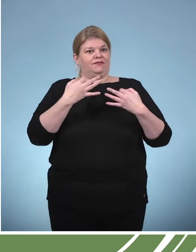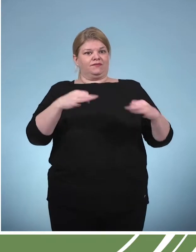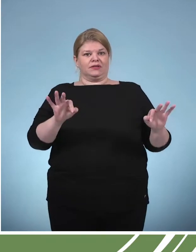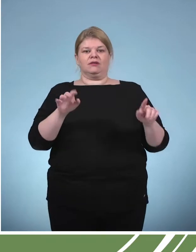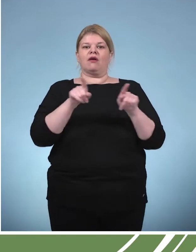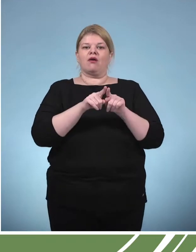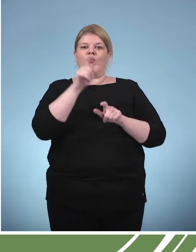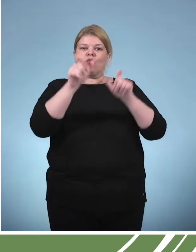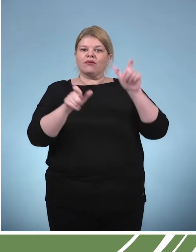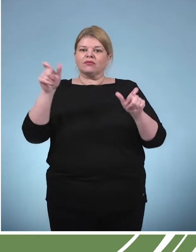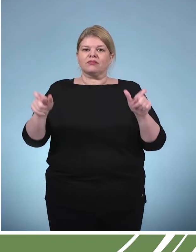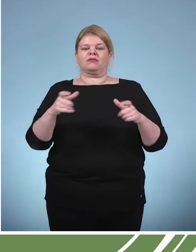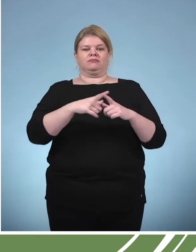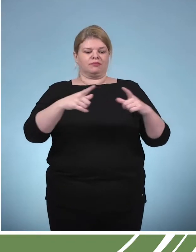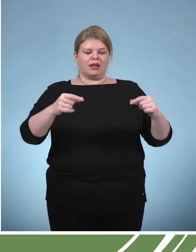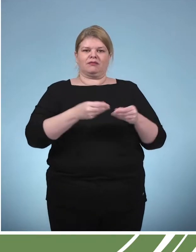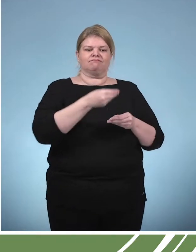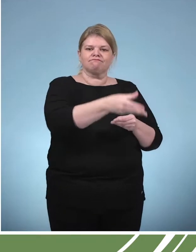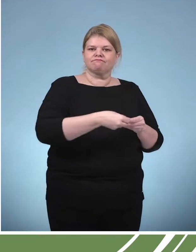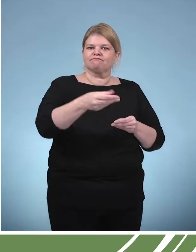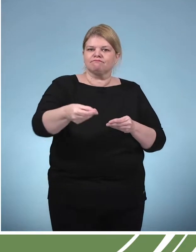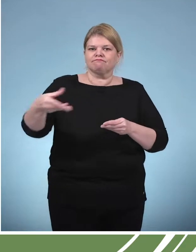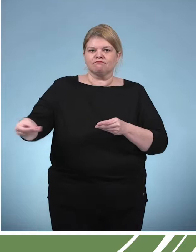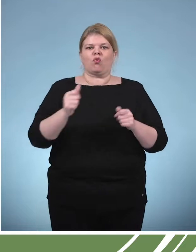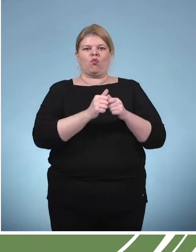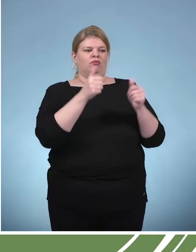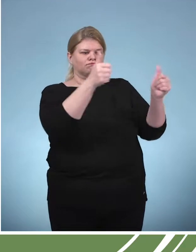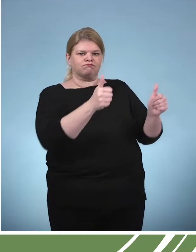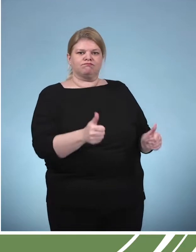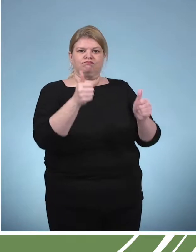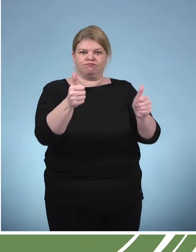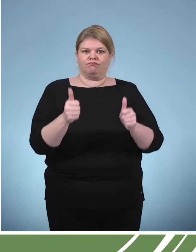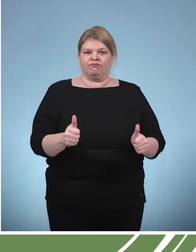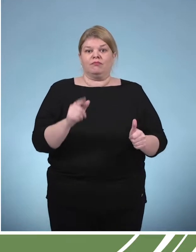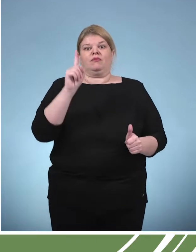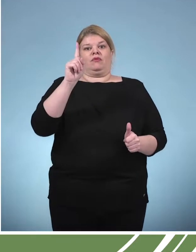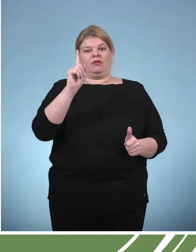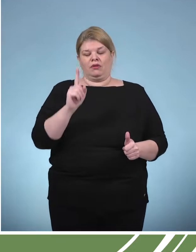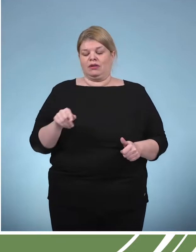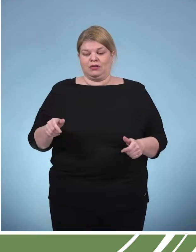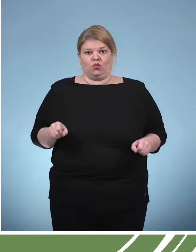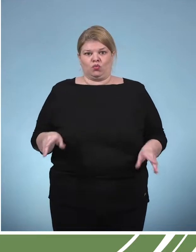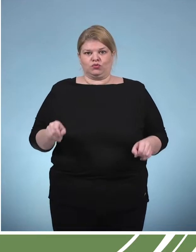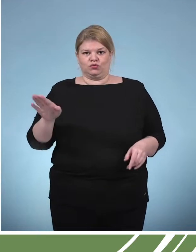Du kannst sie auf Tische und Stühle legen, oder an die Wand kleben. Vergiss nicht, an die Augenhöhe von Rollstuhlnutzenden zu denken.